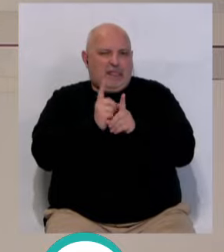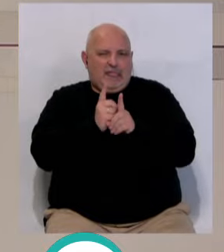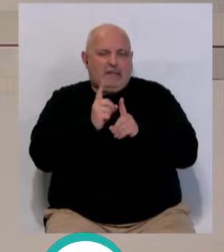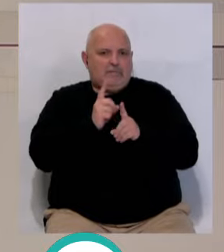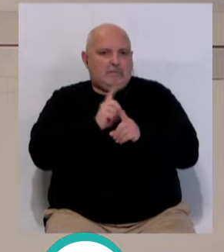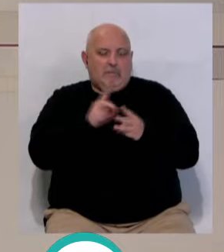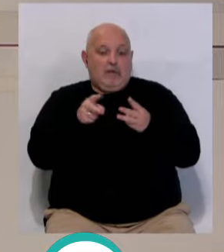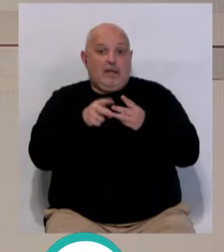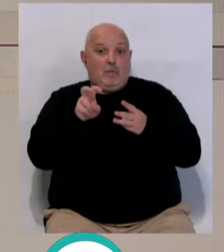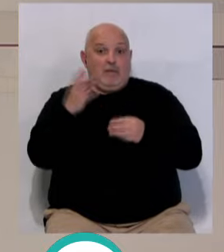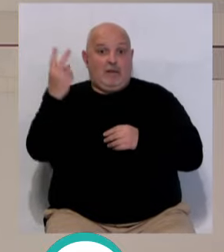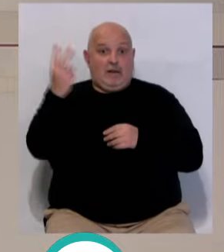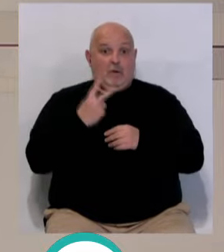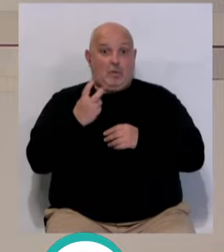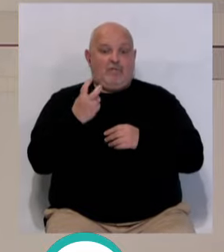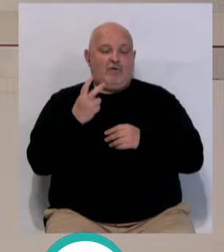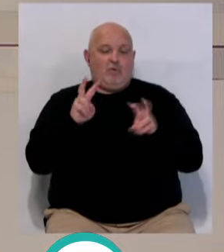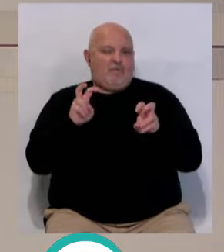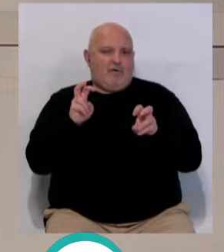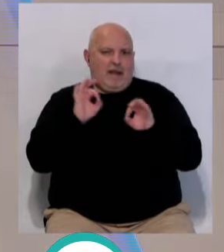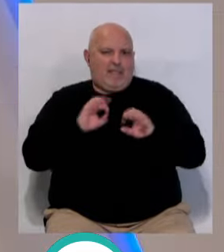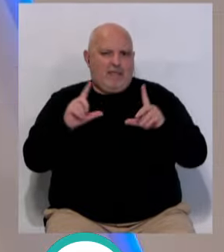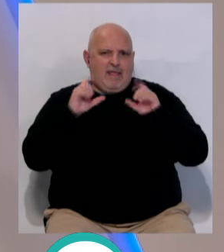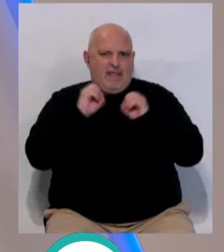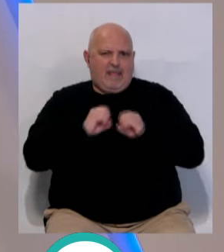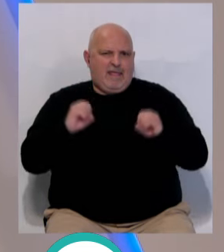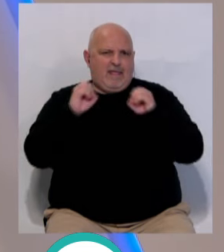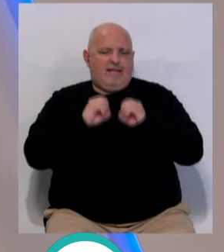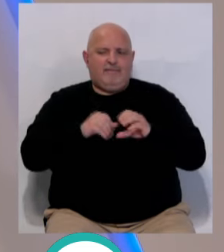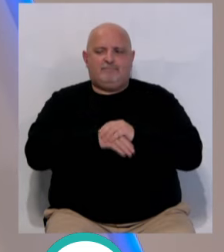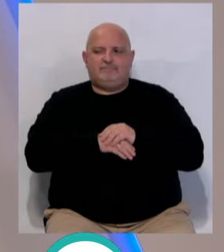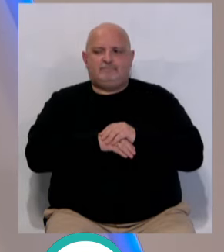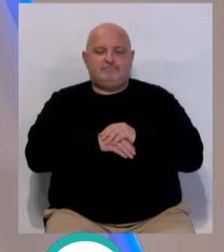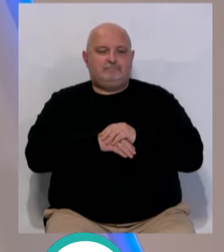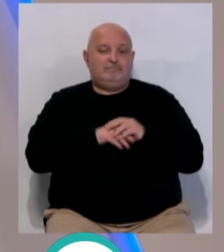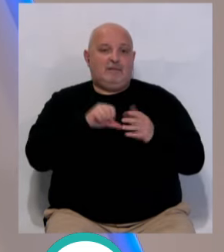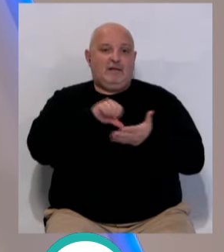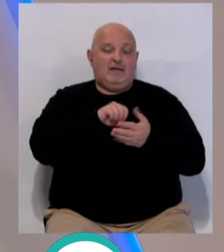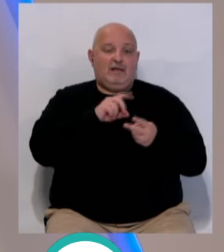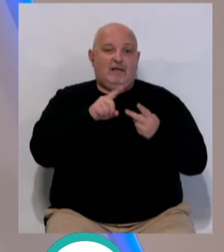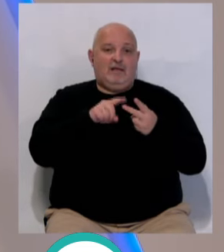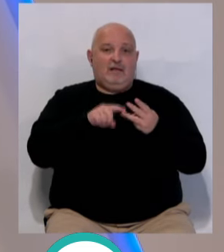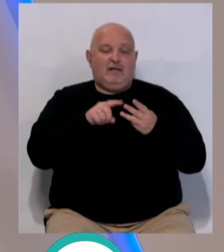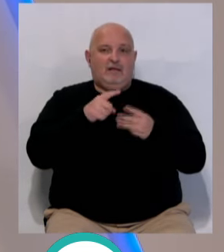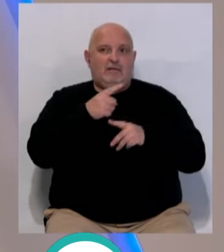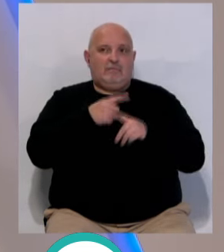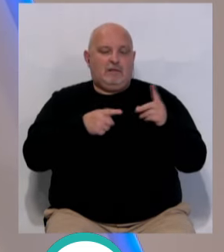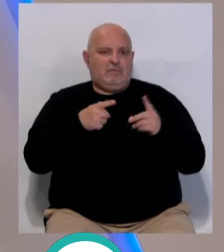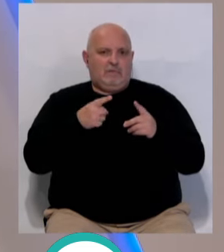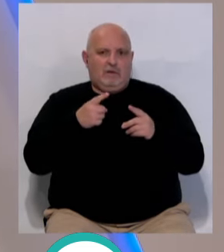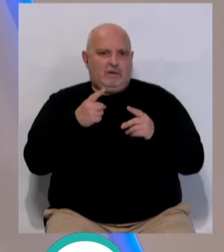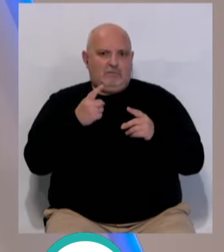sigue sin sin protagonismo la verdad que tanto el central como como el medio centro pues el medio